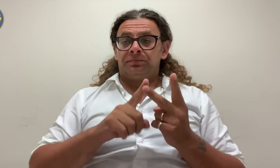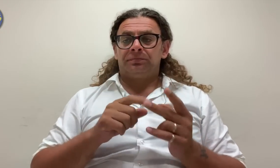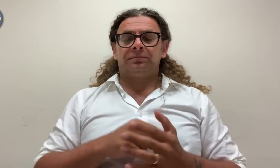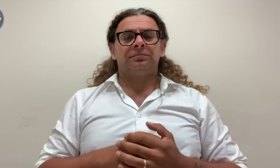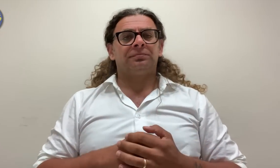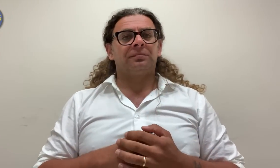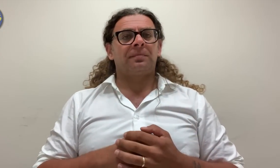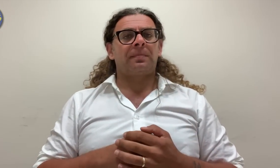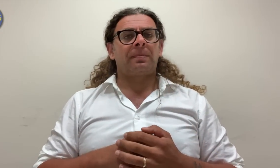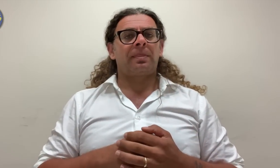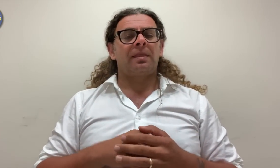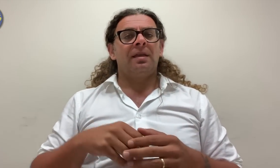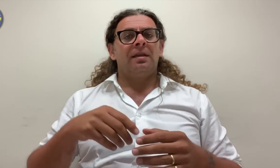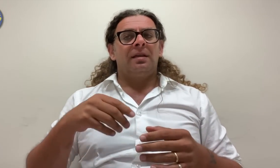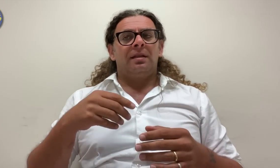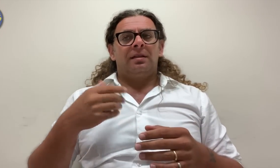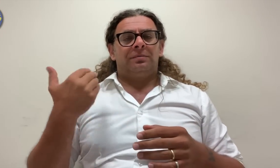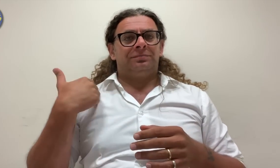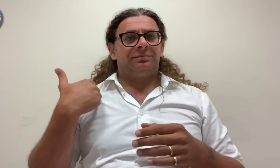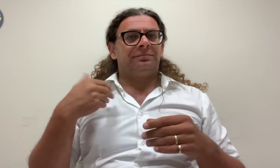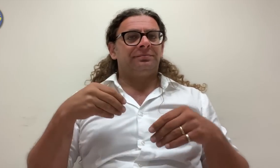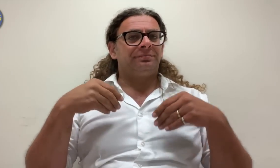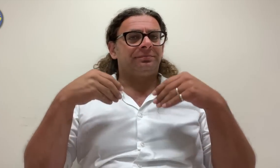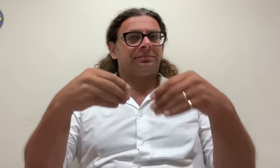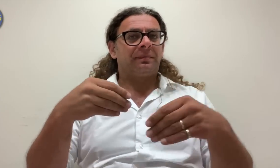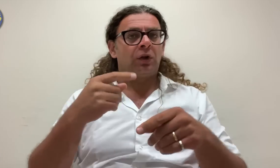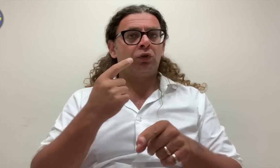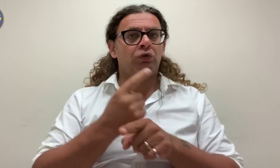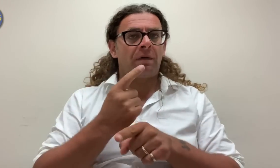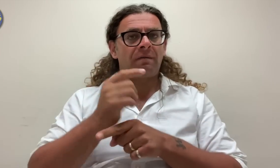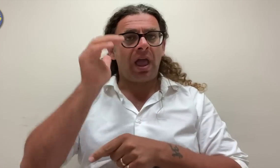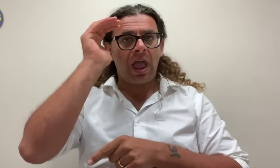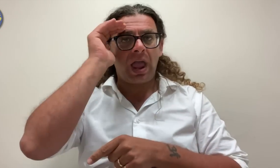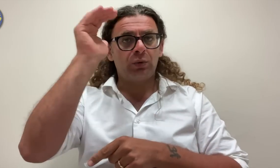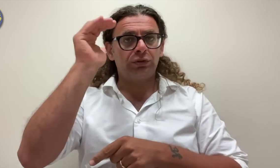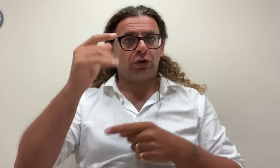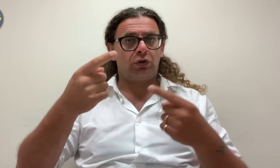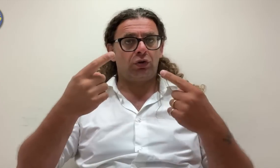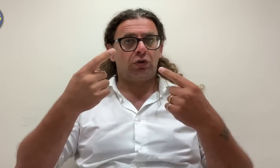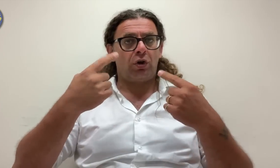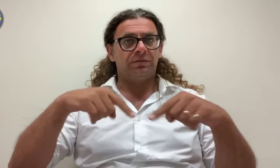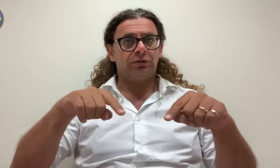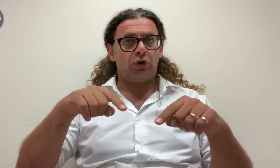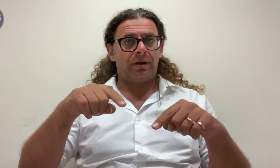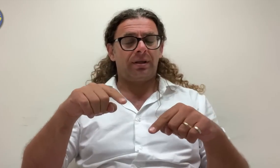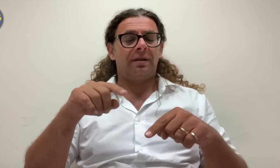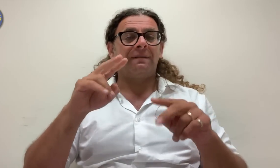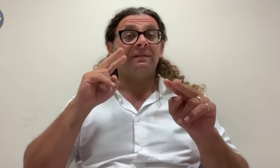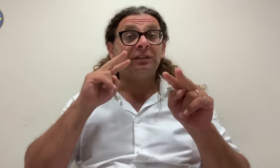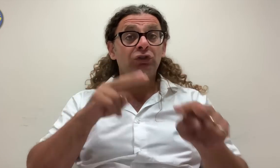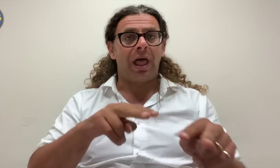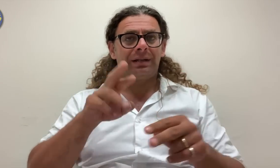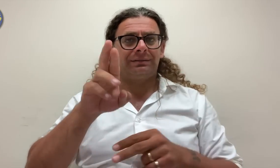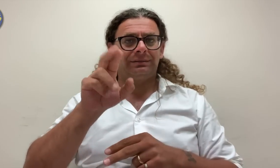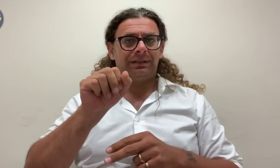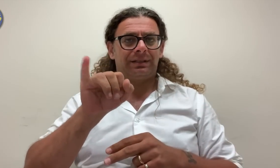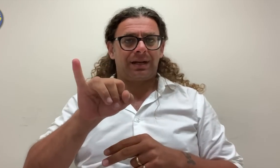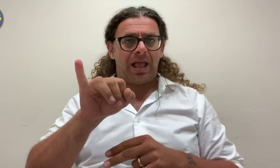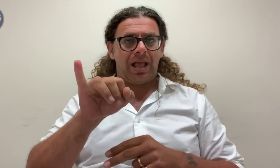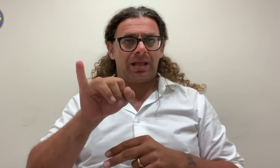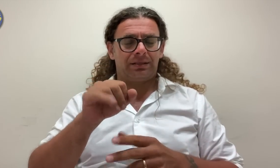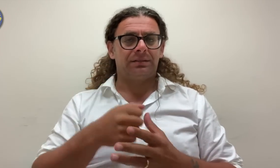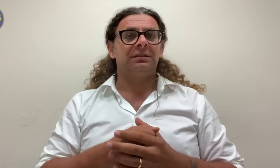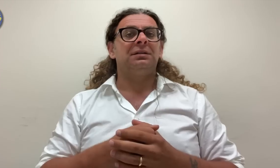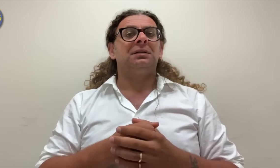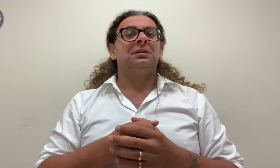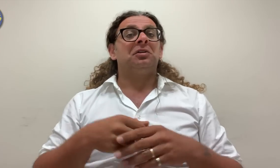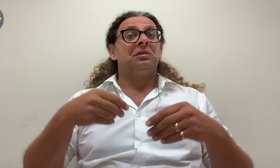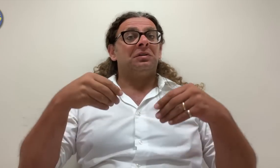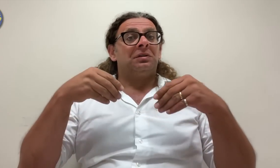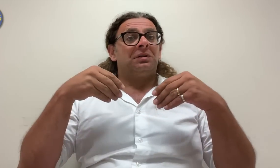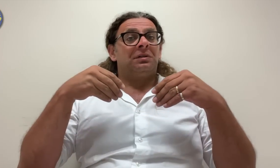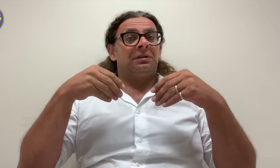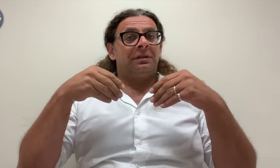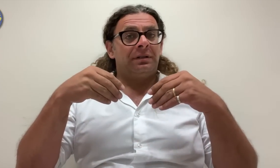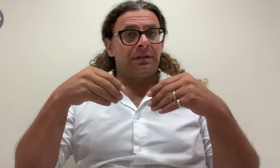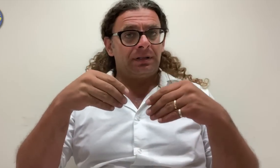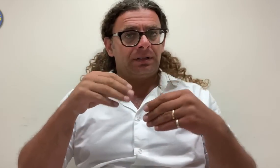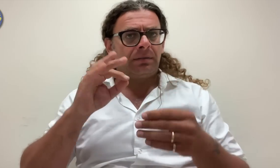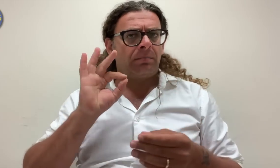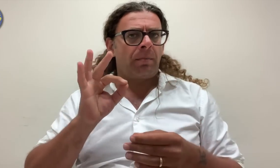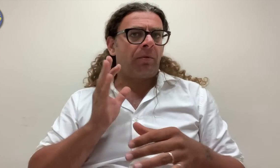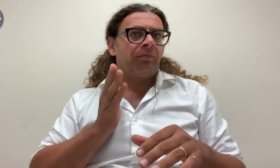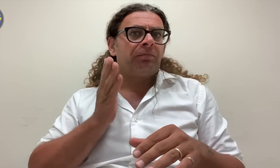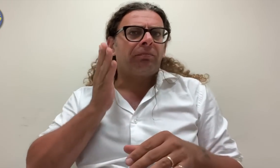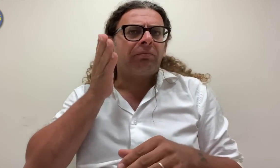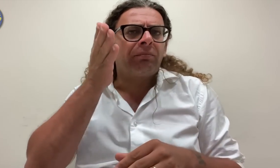Inoltre, avrei dovuto prendere parte all’audizione della Commissione di Vigilanza RAI, arrivato sul posto, il Presidente della Commissione stessa, con cui avevo